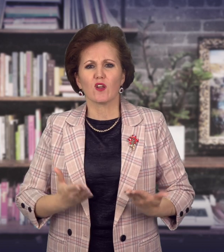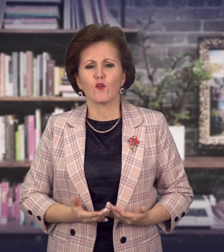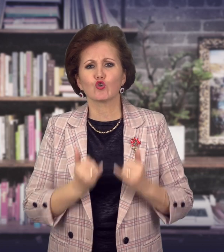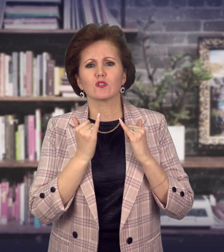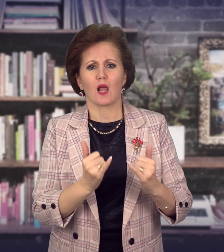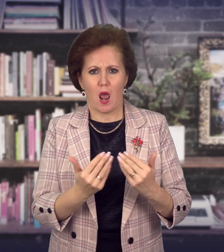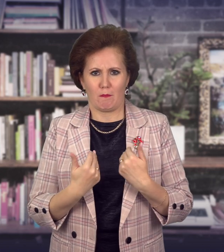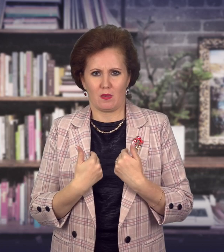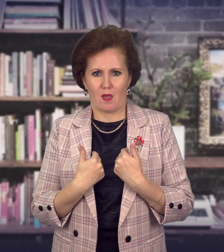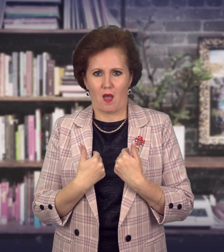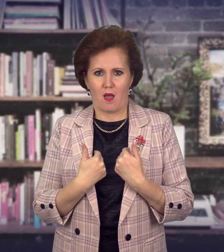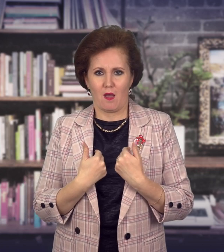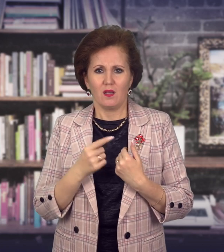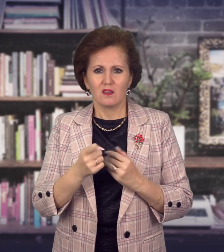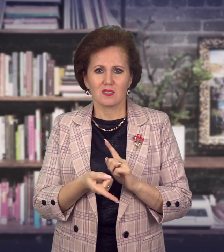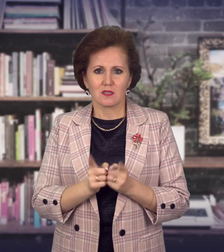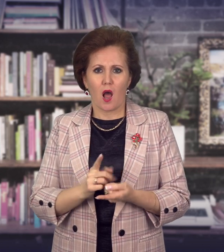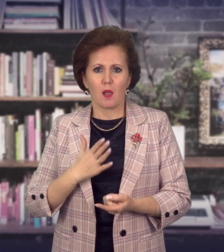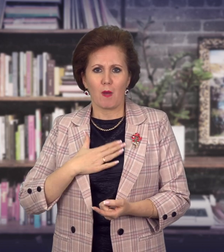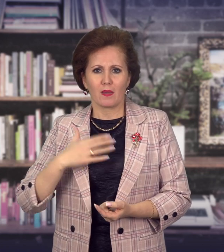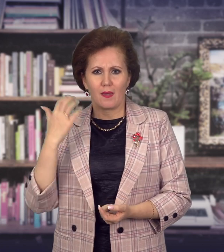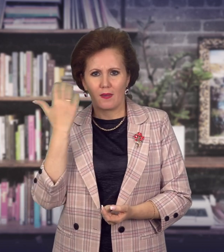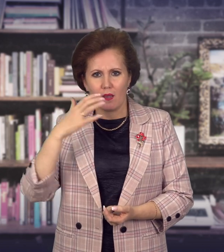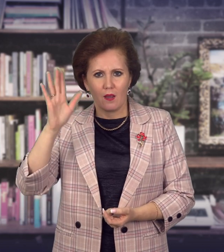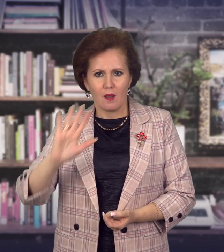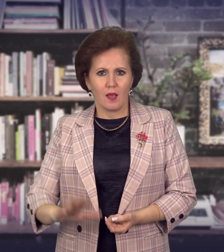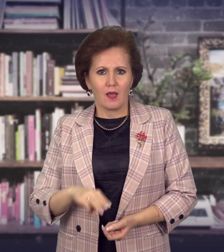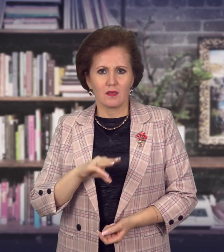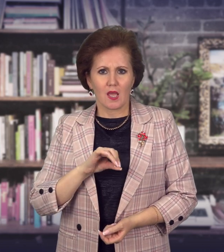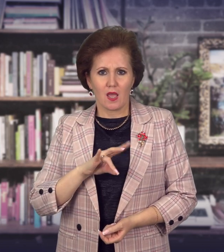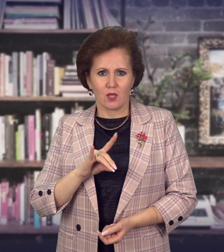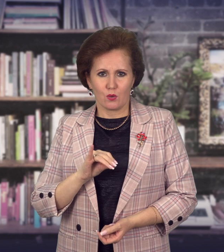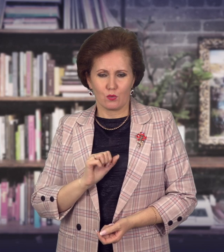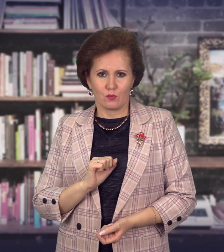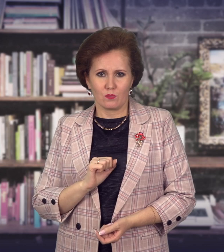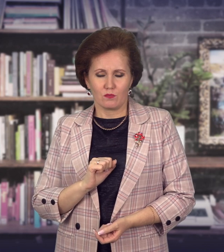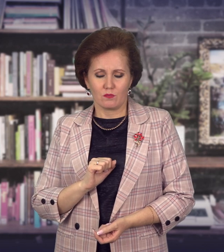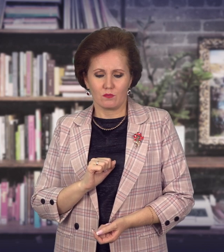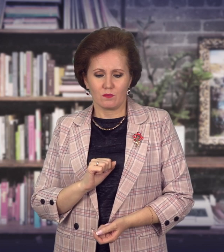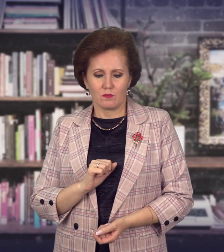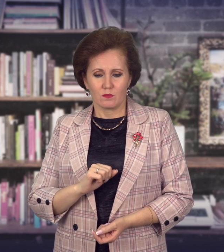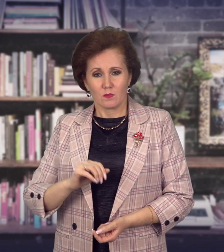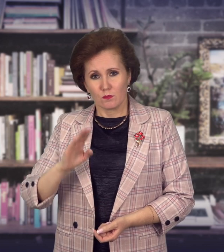Ты живёшь для меня, ты стала моей тенью.